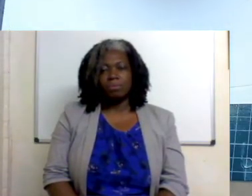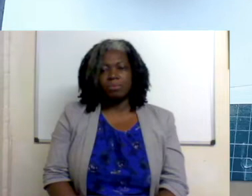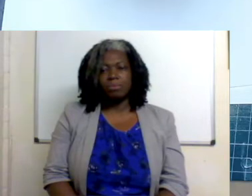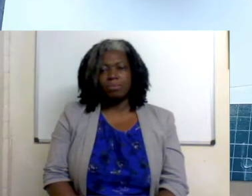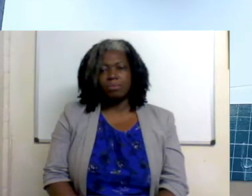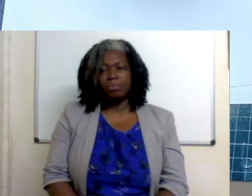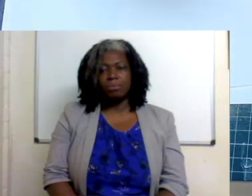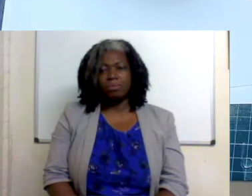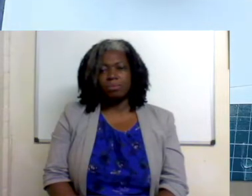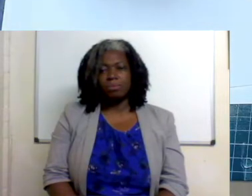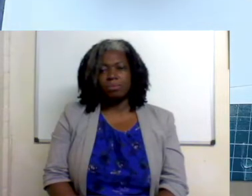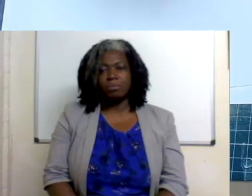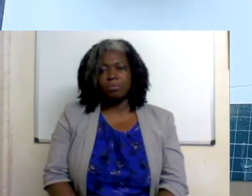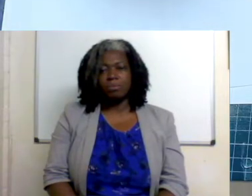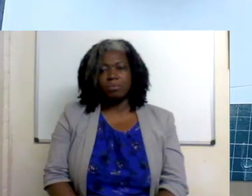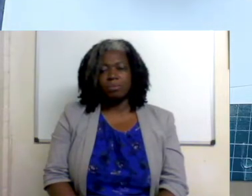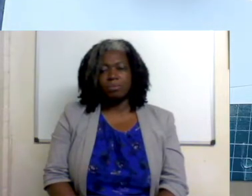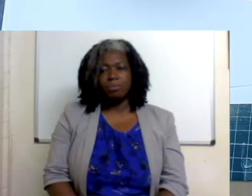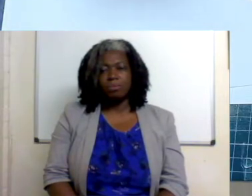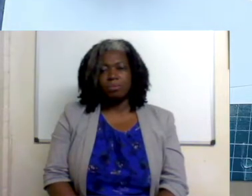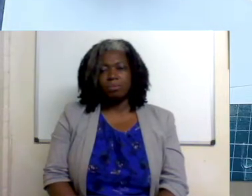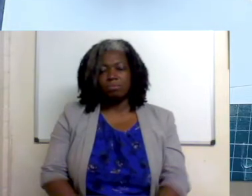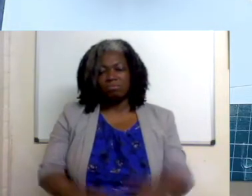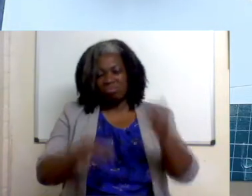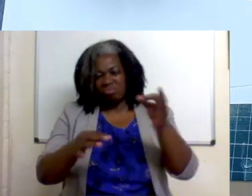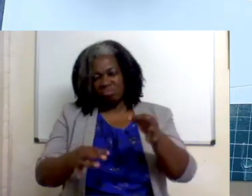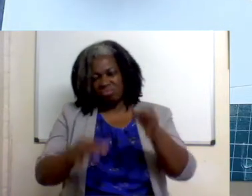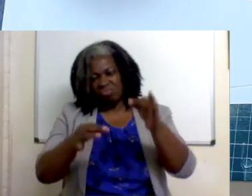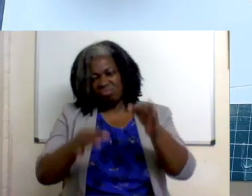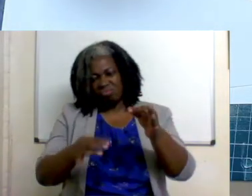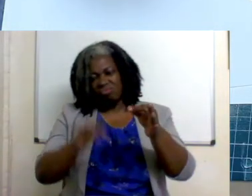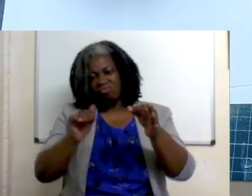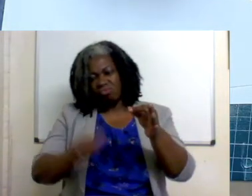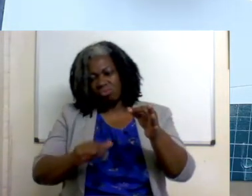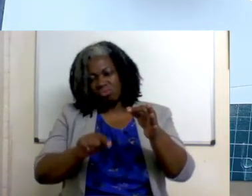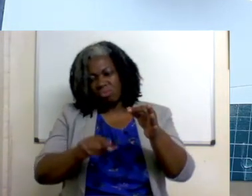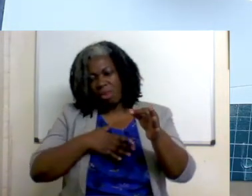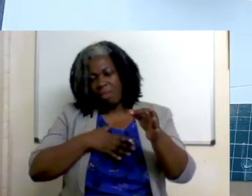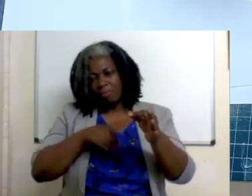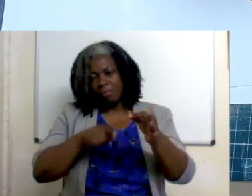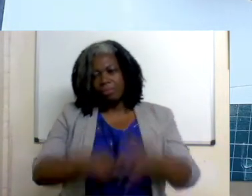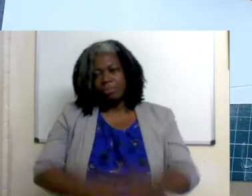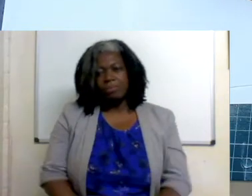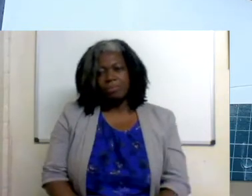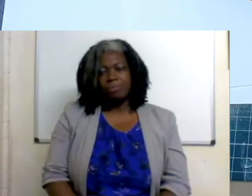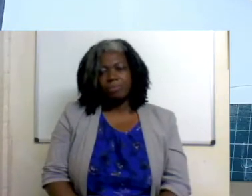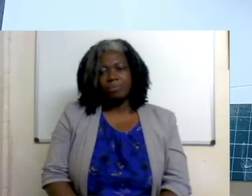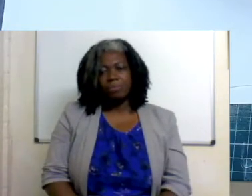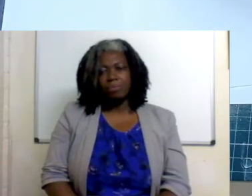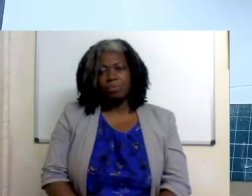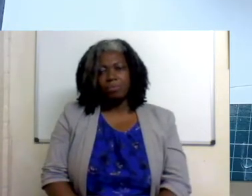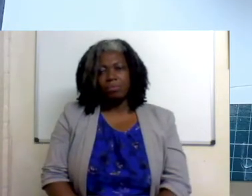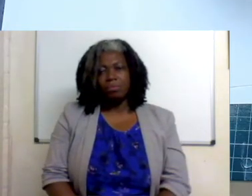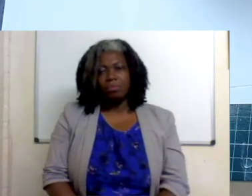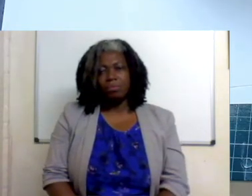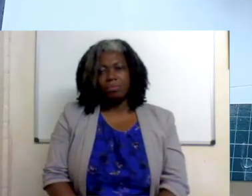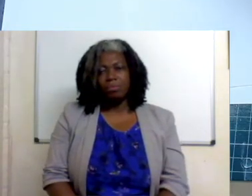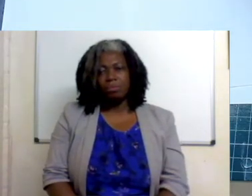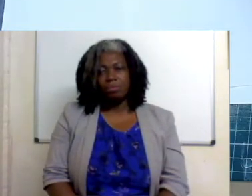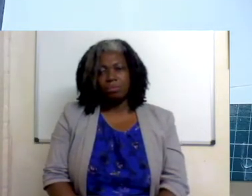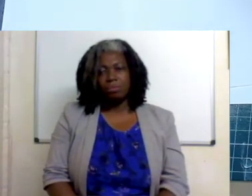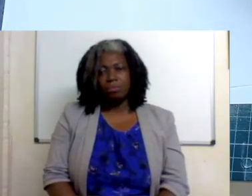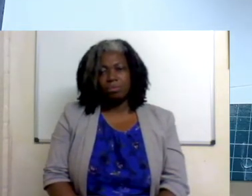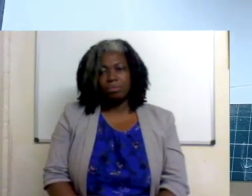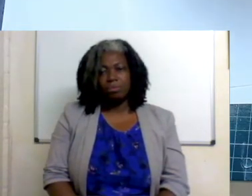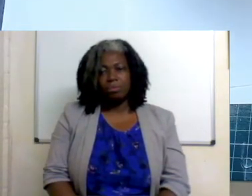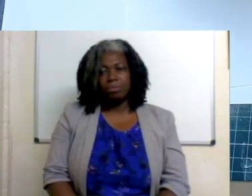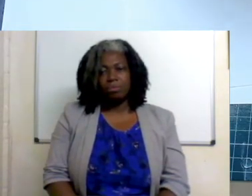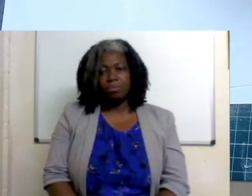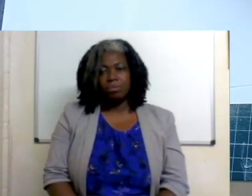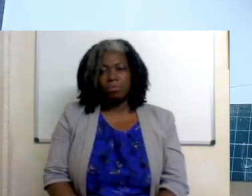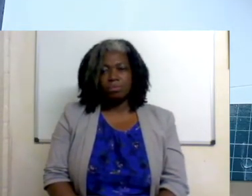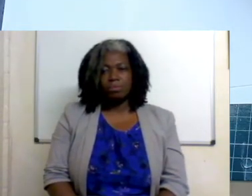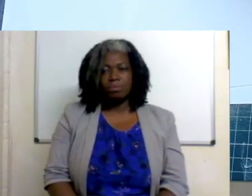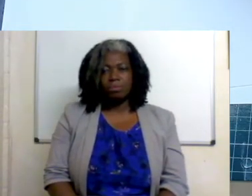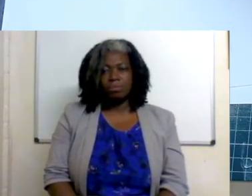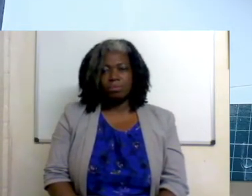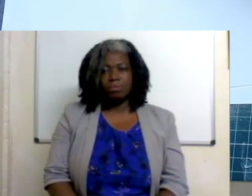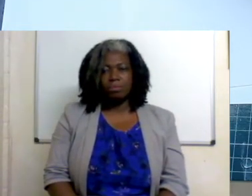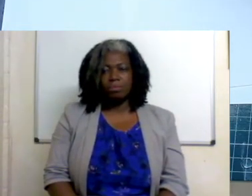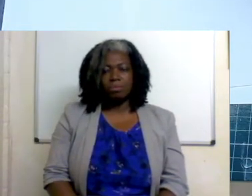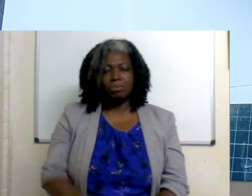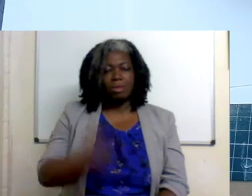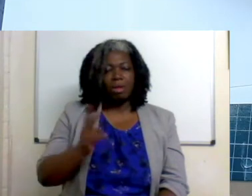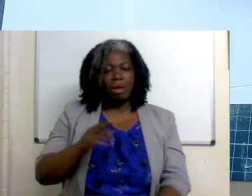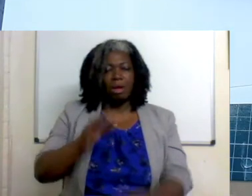jakou chcete priblizne vysku. Myslim, ze asi tady a pak to muzu